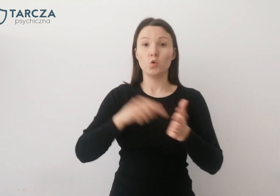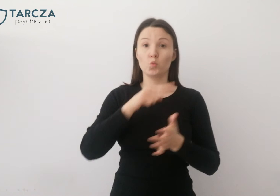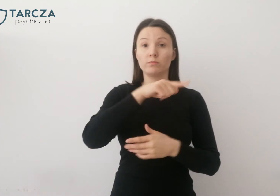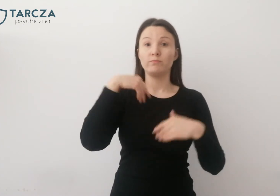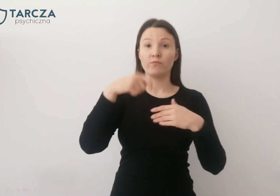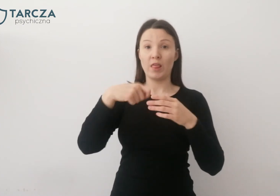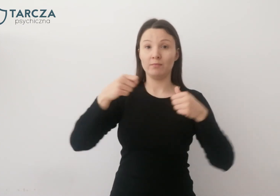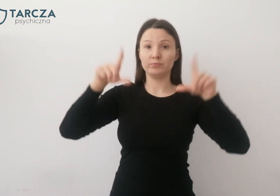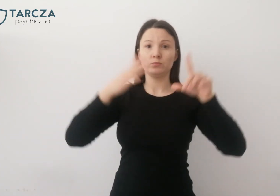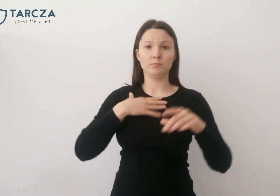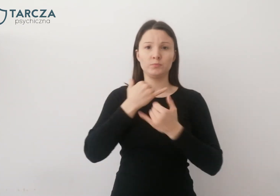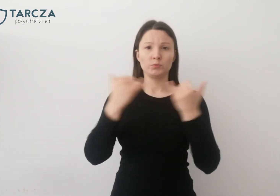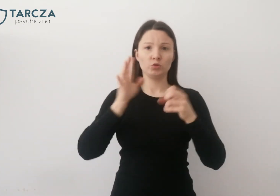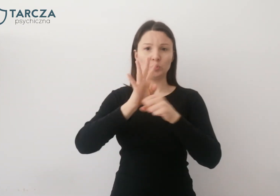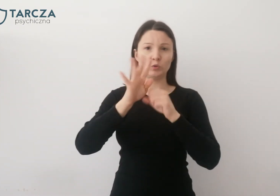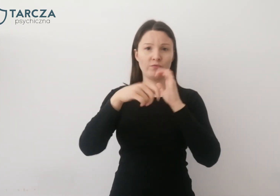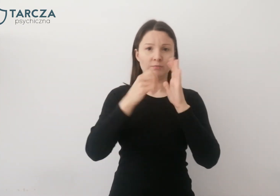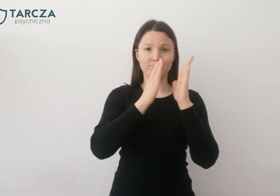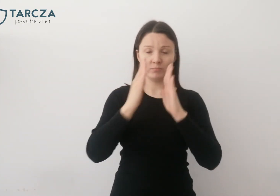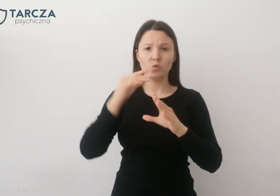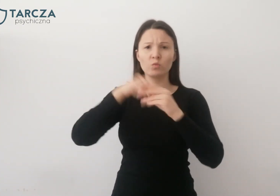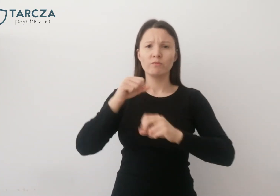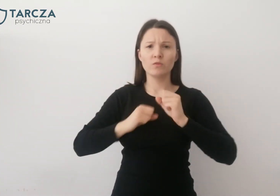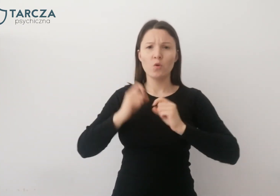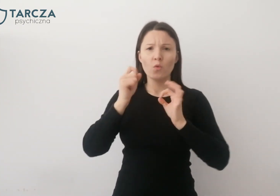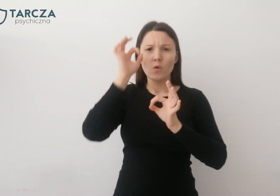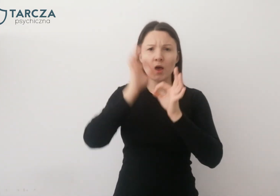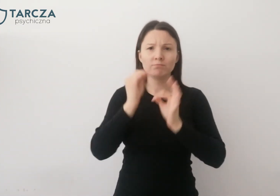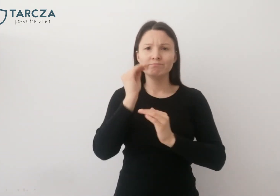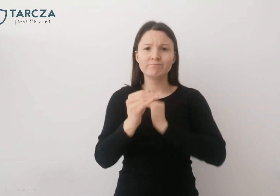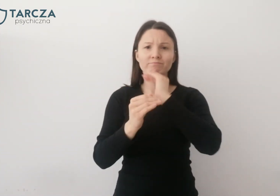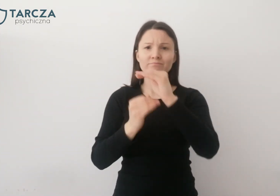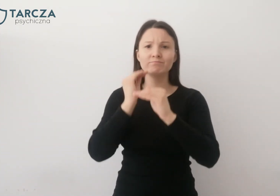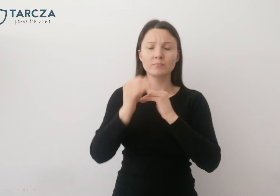Znajdziecie tam 14 filmów, krok po kroku pokazujących jak ćwiczyć.